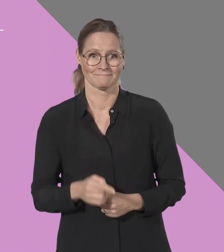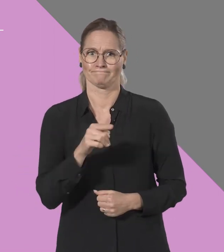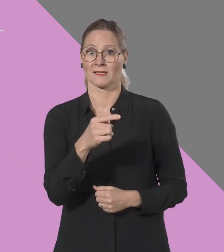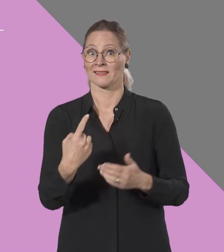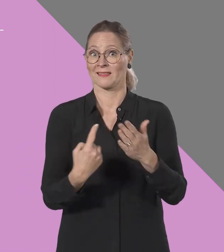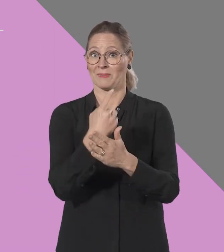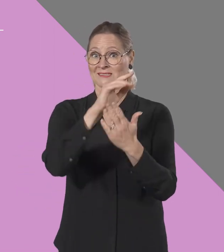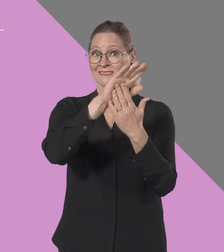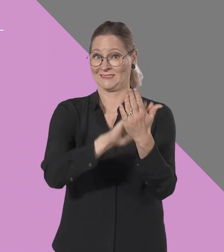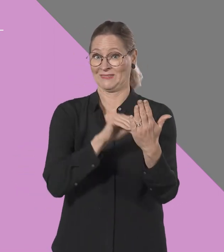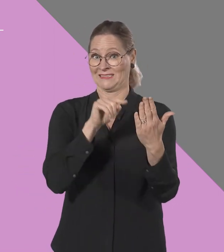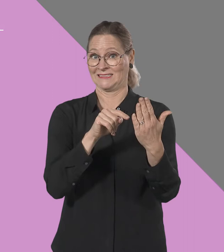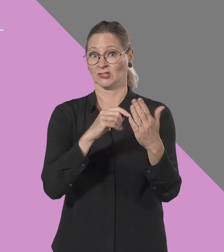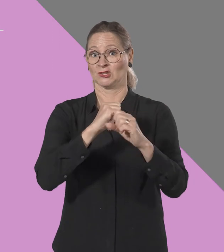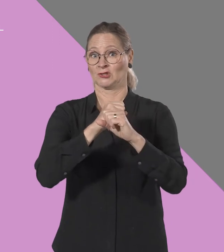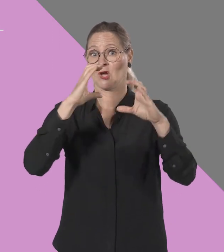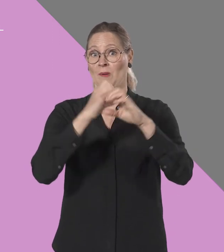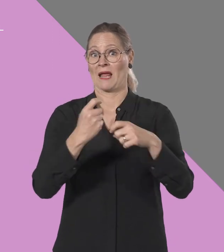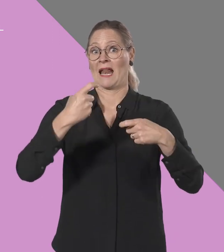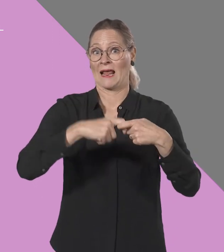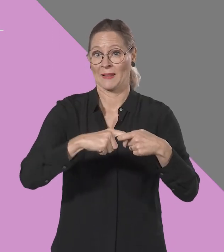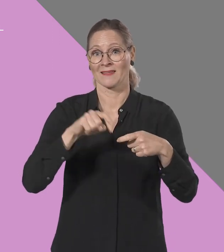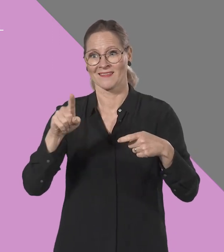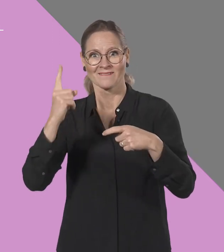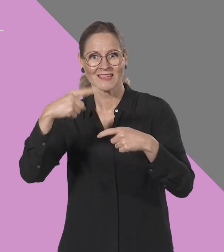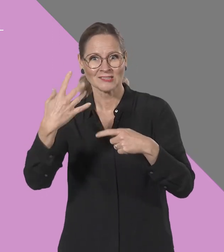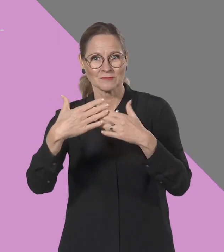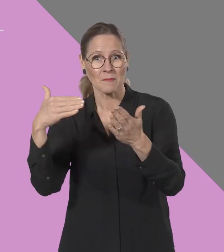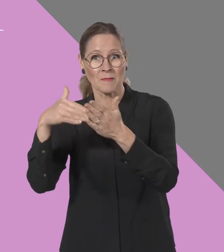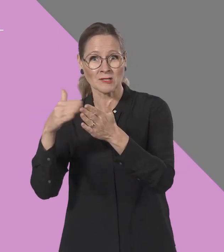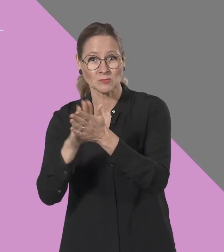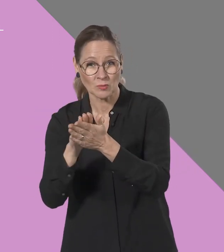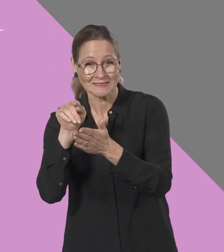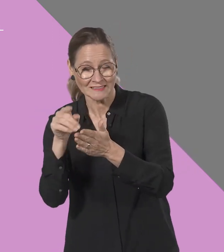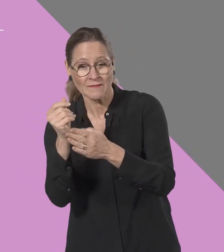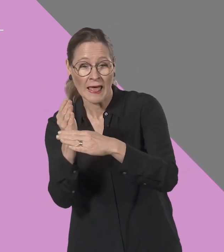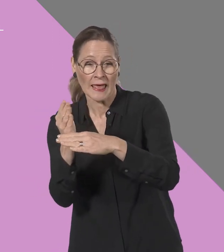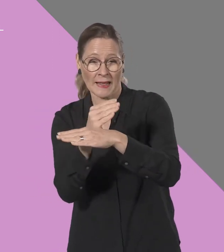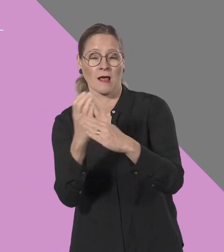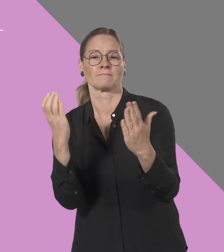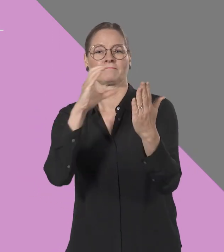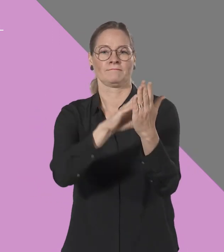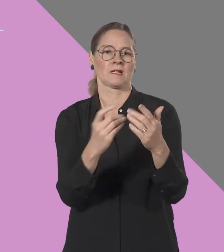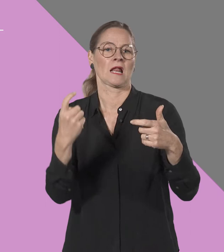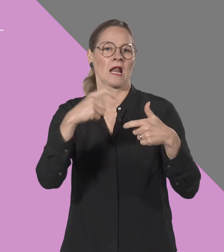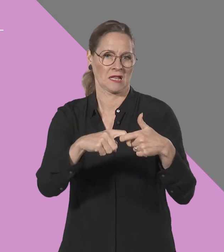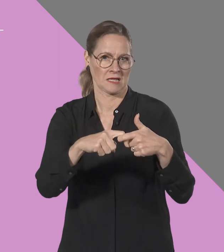Tilaisuuden Zoom-linkki julkaistaan oheisella tapahtumasivulla - vähän ennen tapahtumaa.